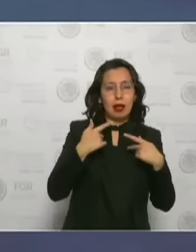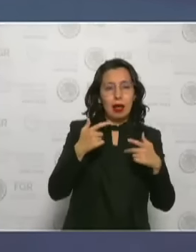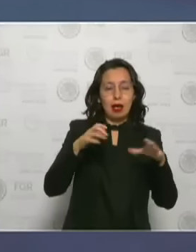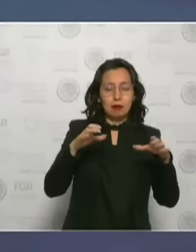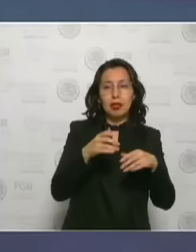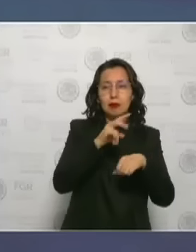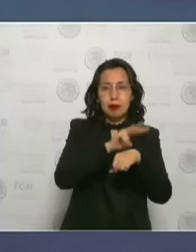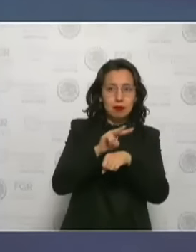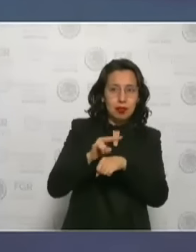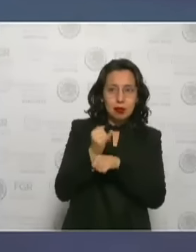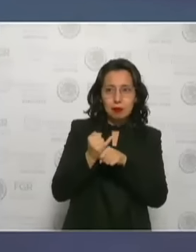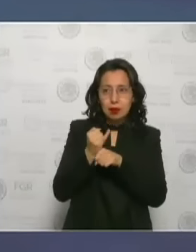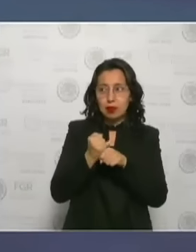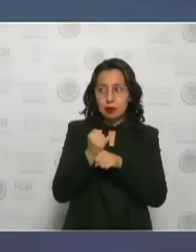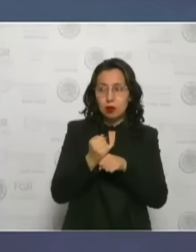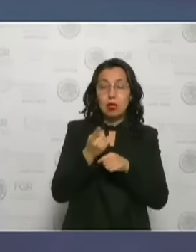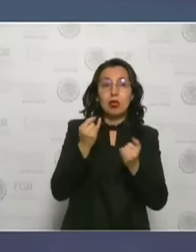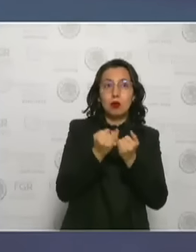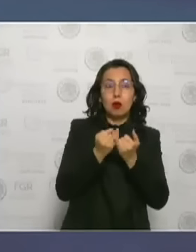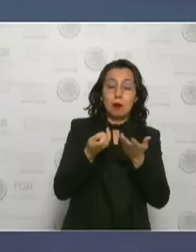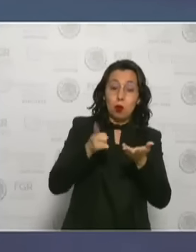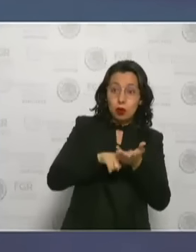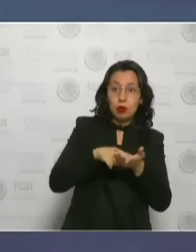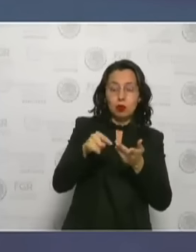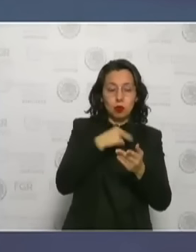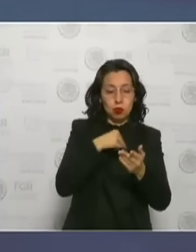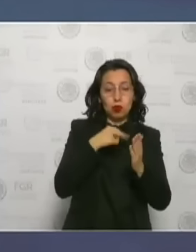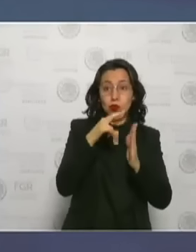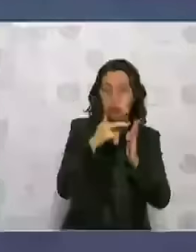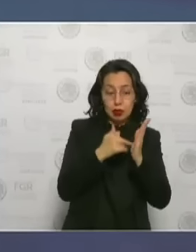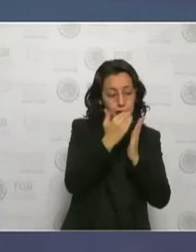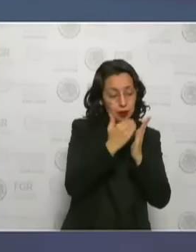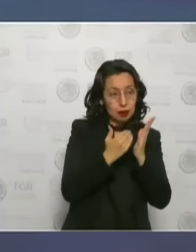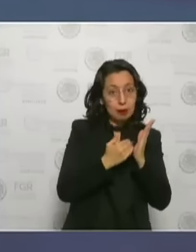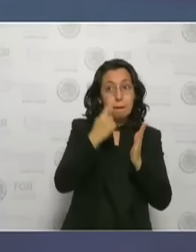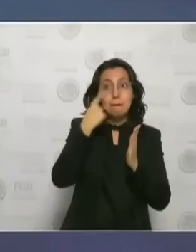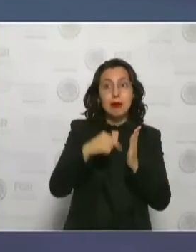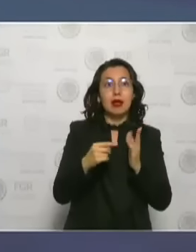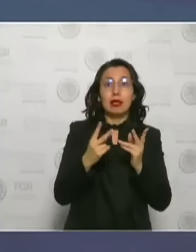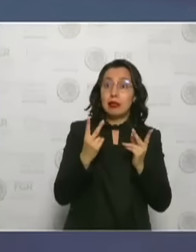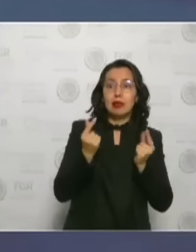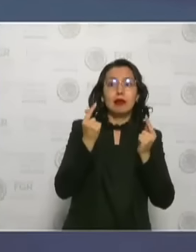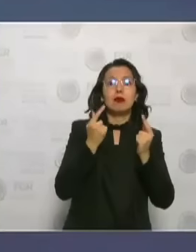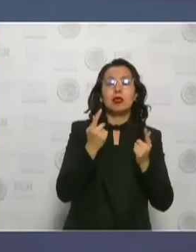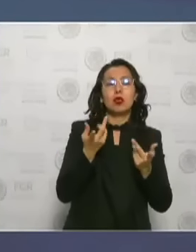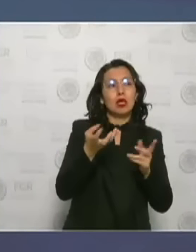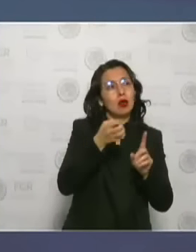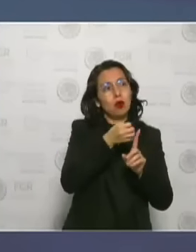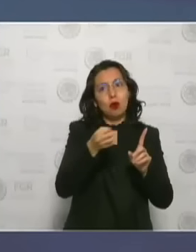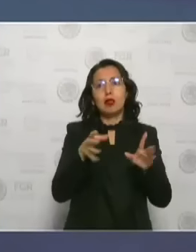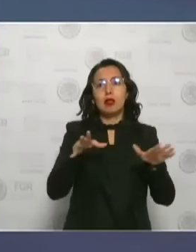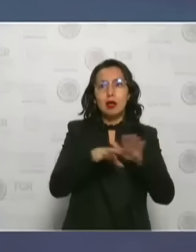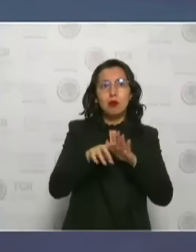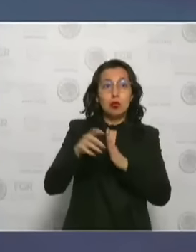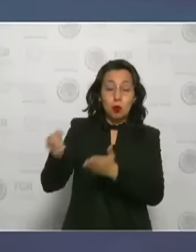Estableceremos una dinámica interna que permita priorizar, segmentar y reorientar recursos hacia